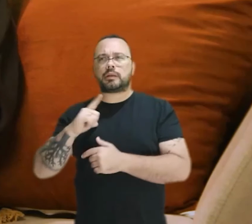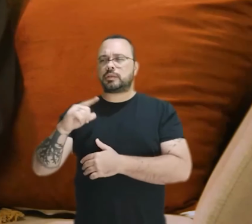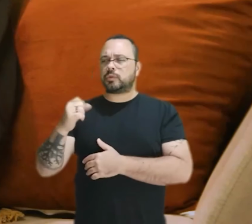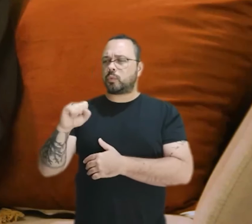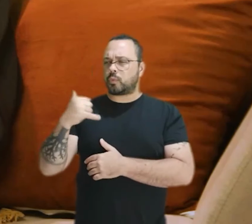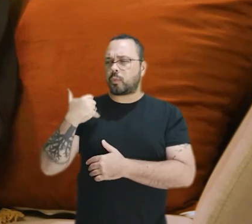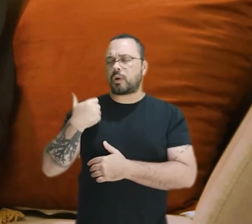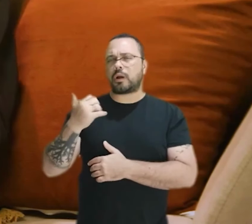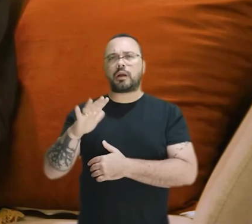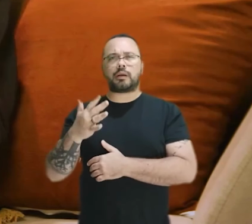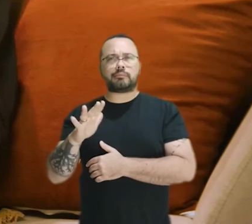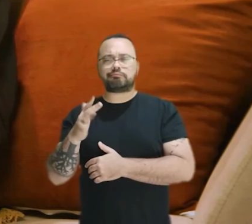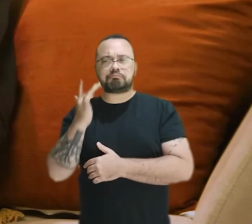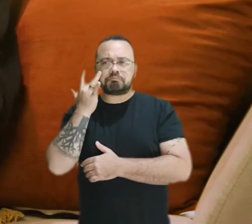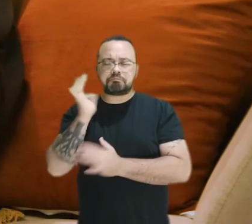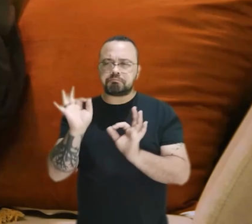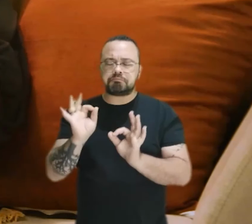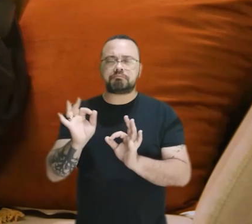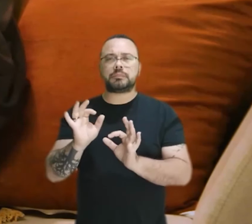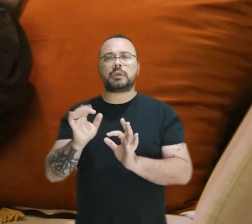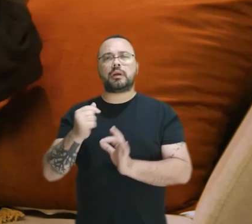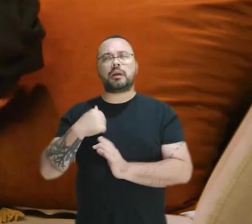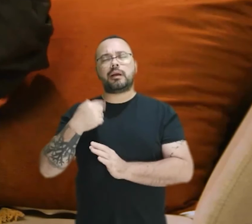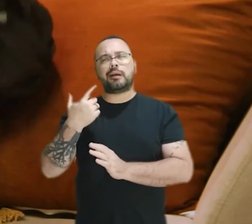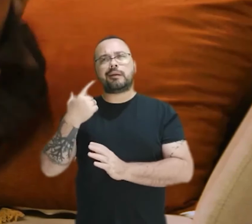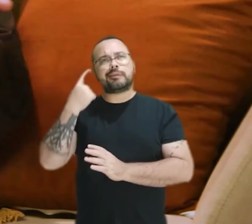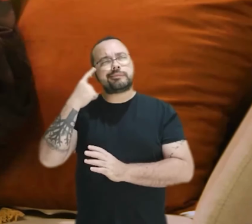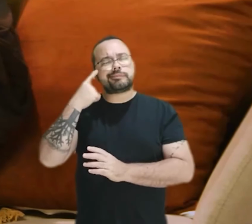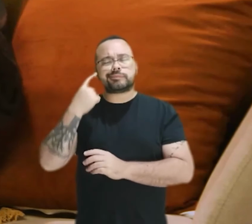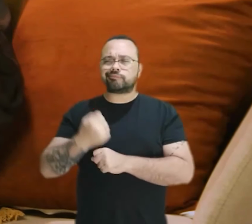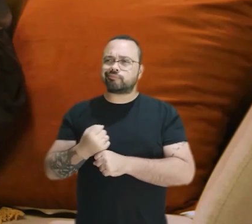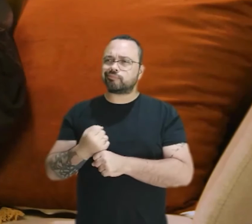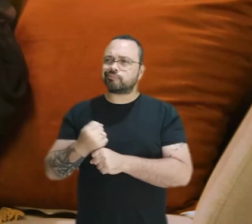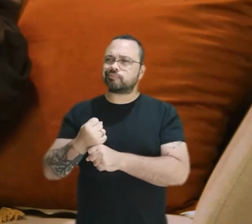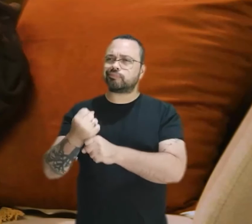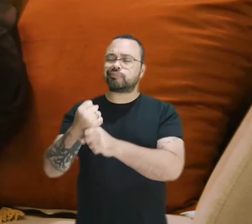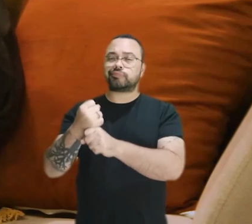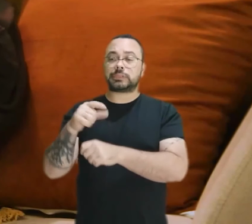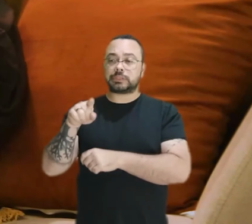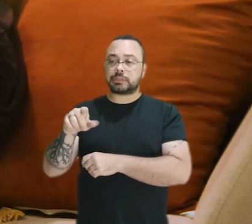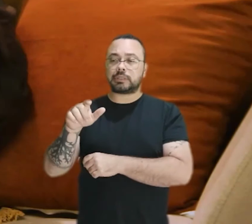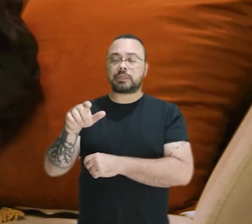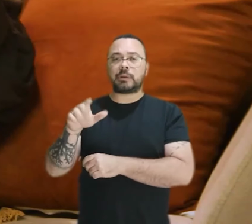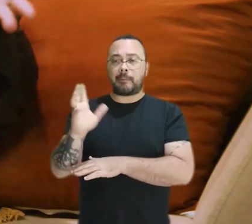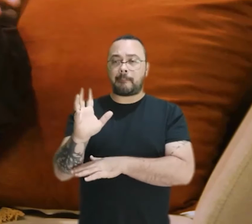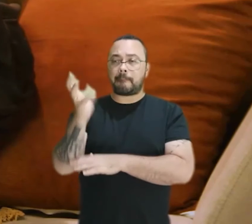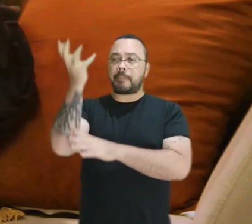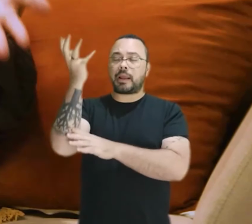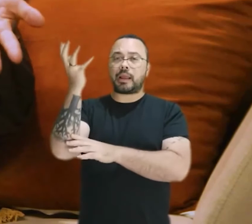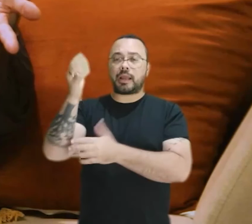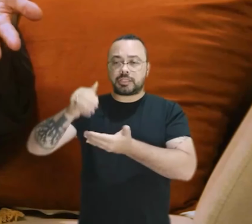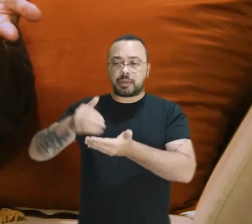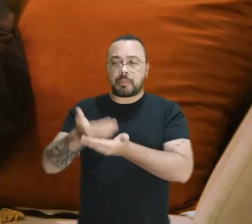não sei, e eu achava, achei, durante anos, que o "Abacateiro", com quem o Gil fala na música,